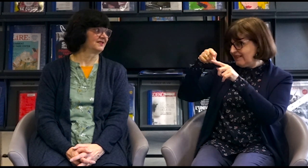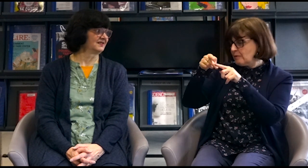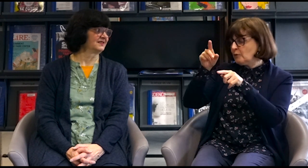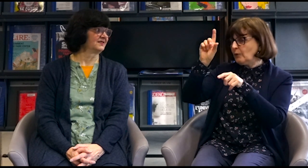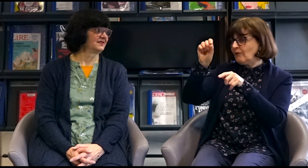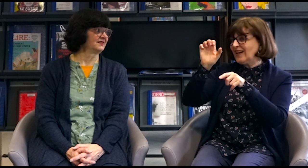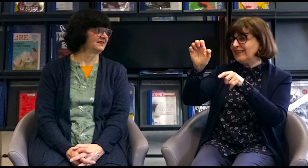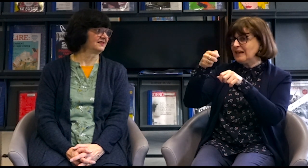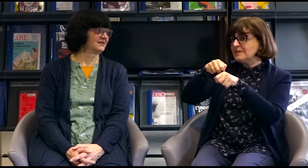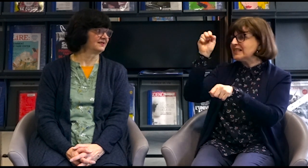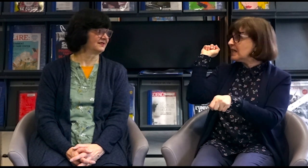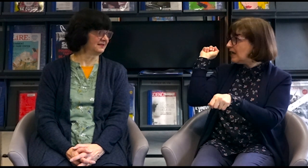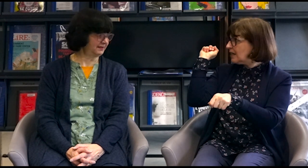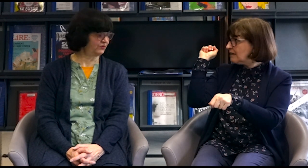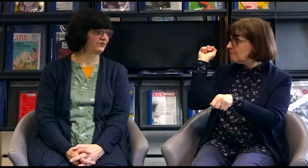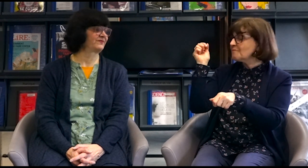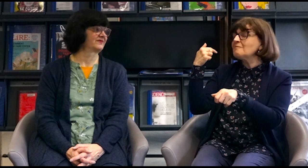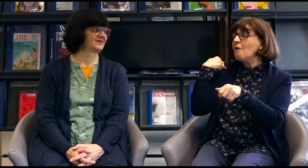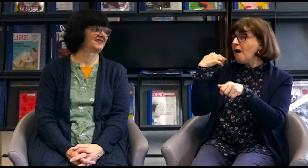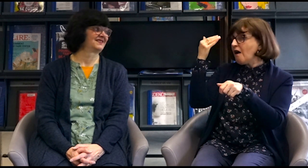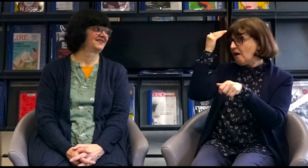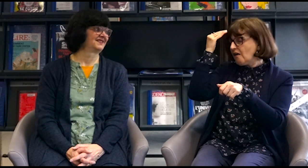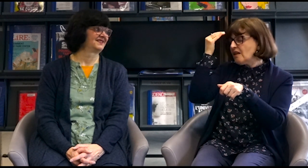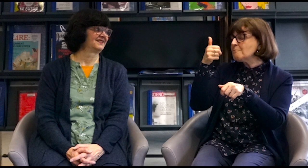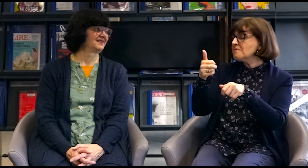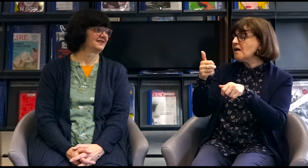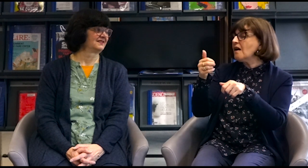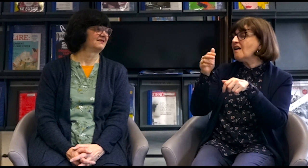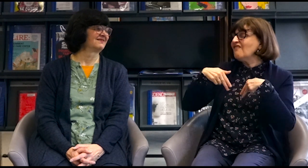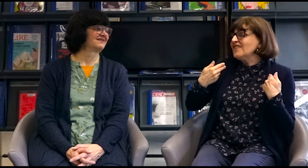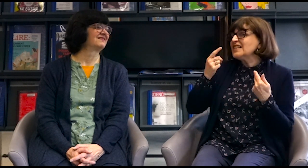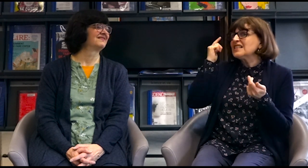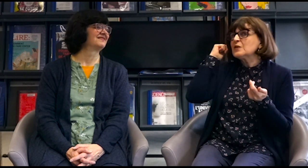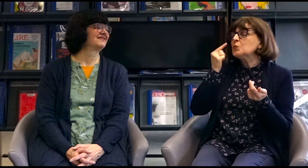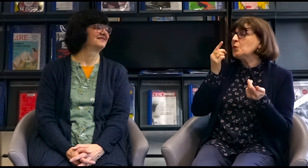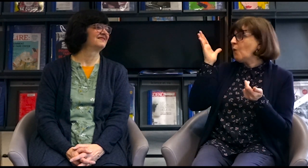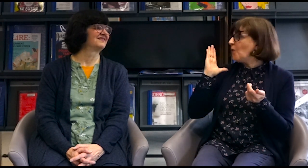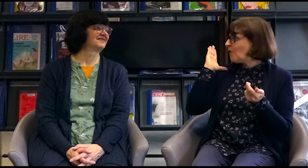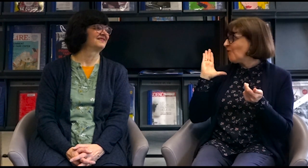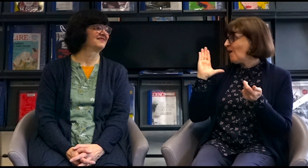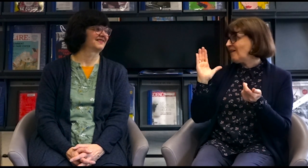C’est pourquoi je connais bien la vie des sourds du début du 20 ème siècle.